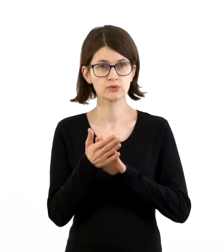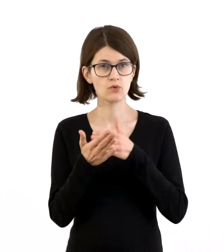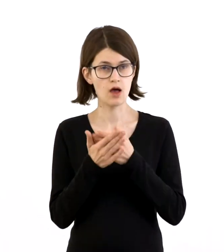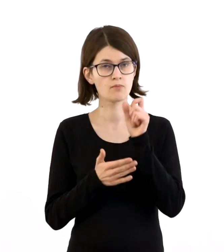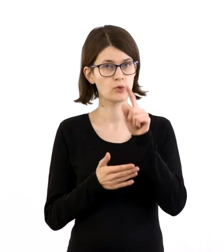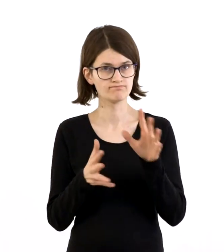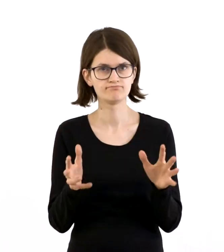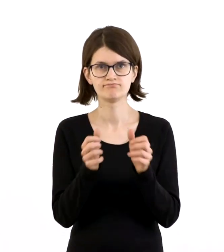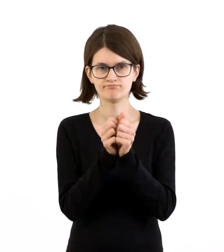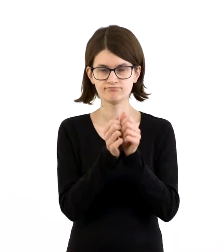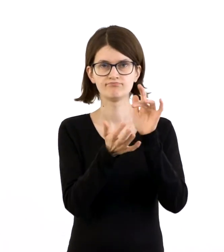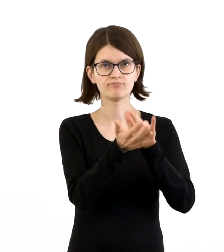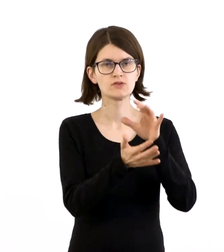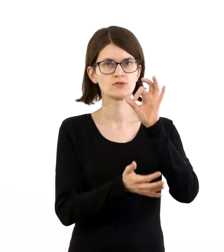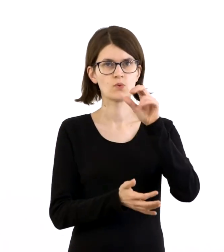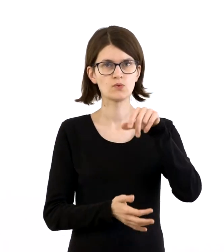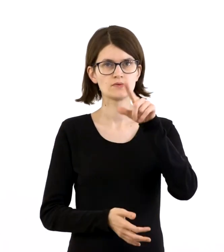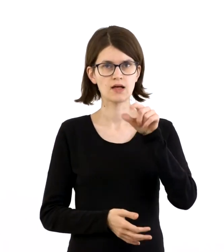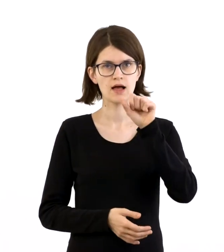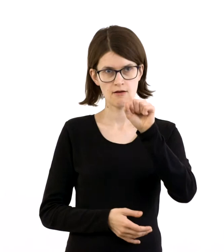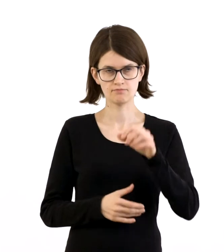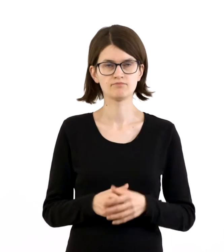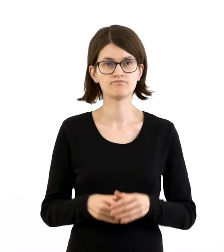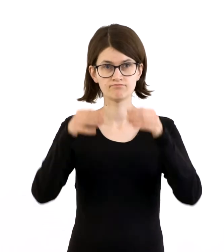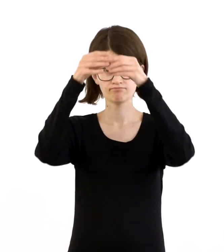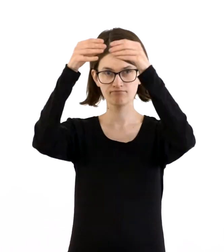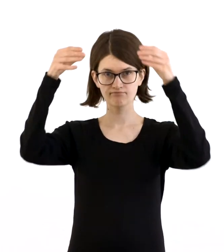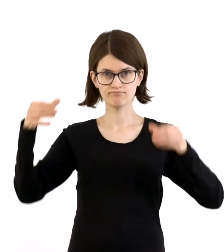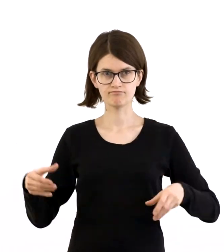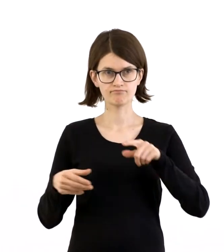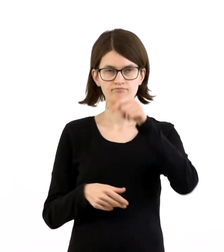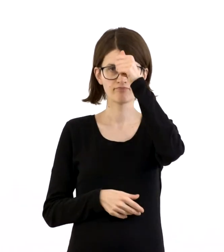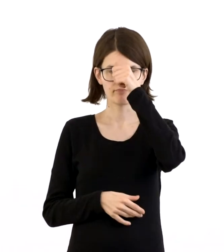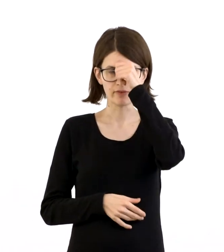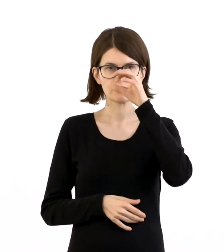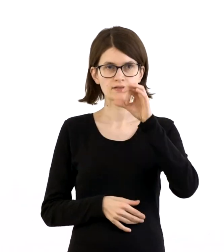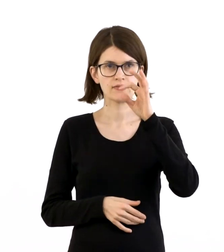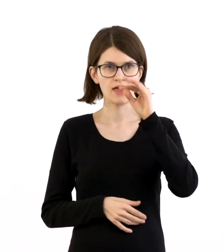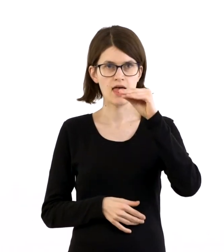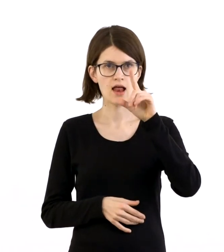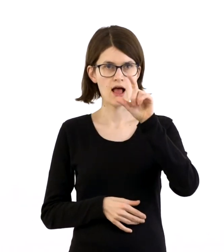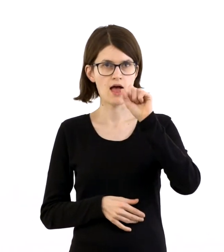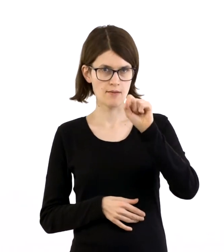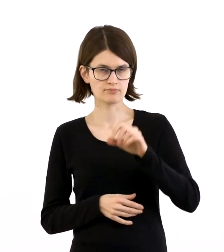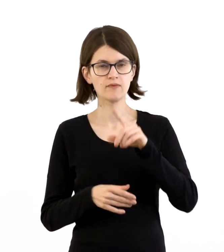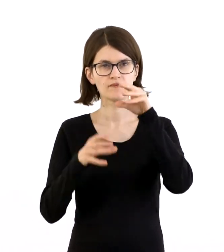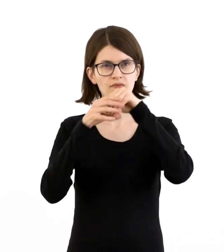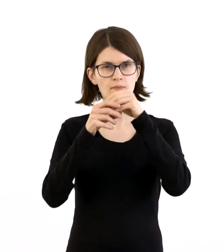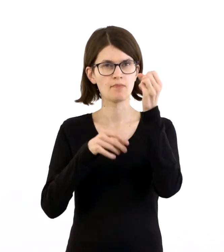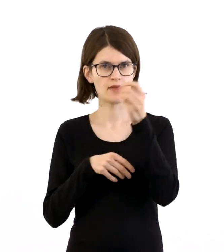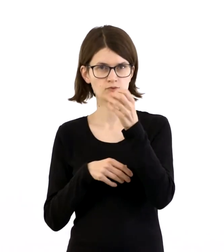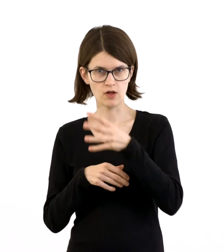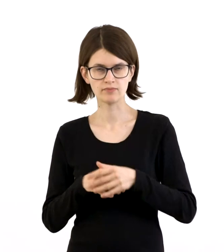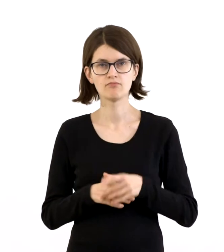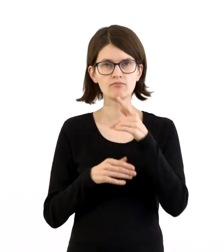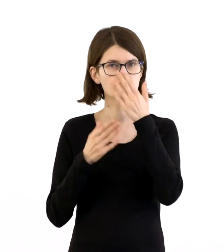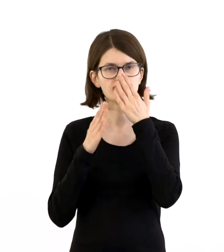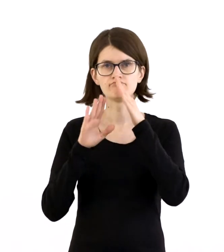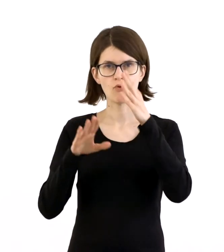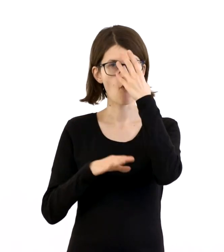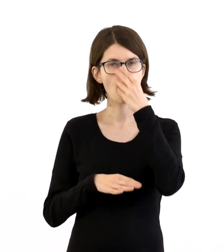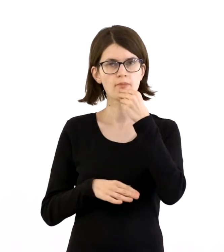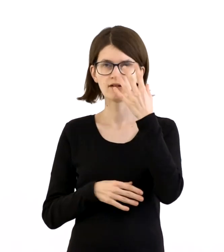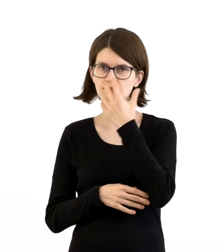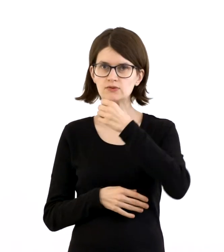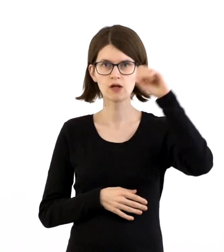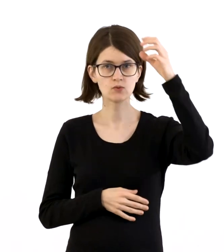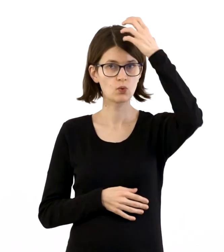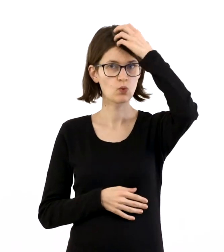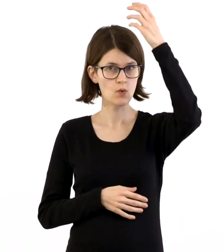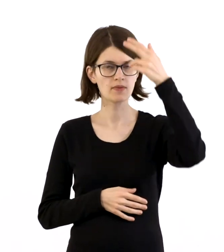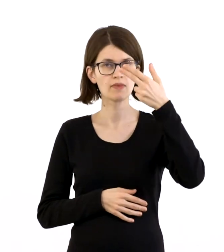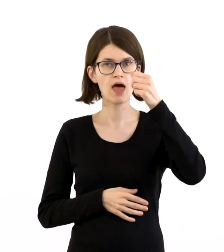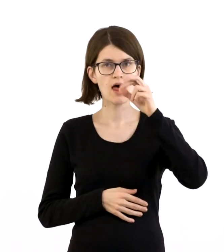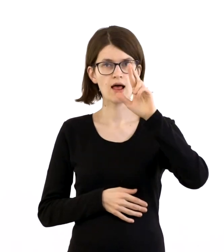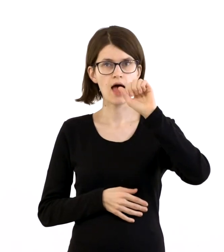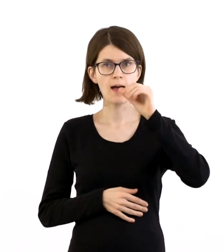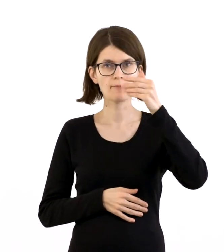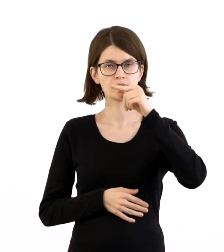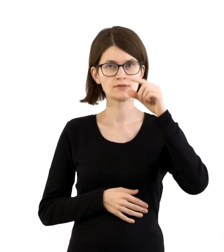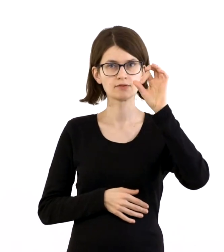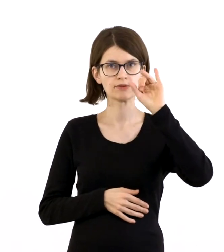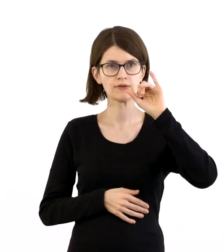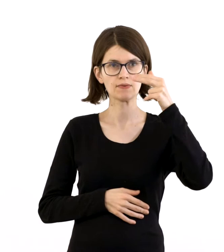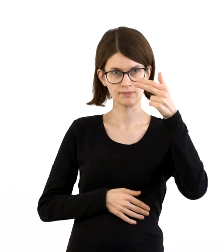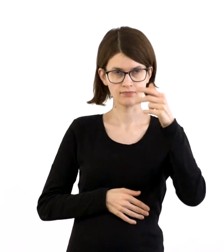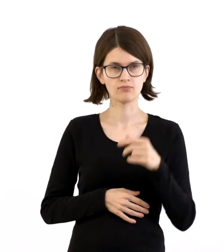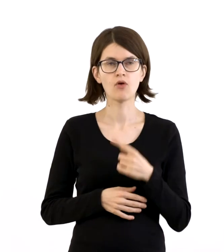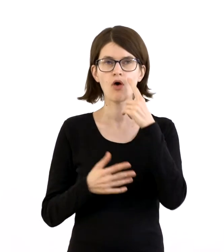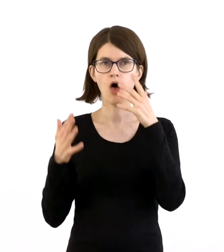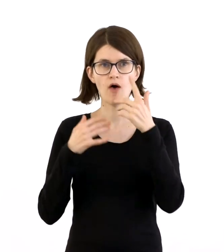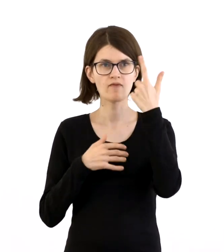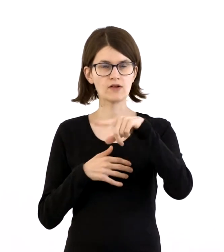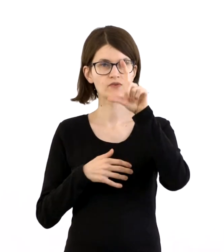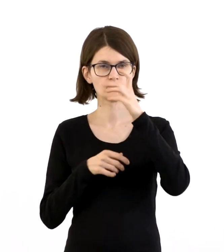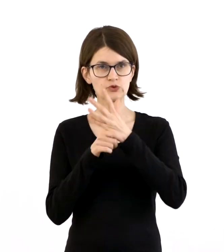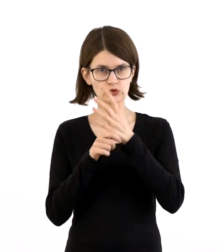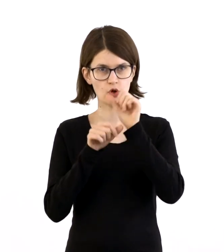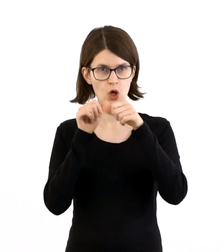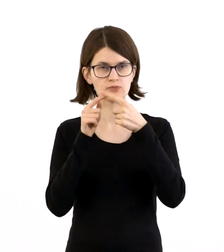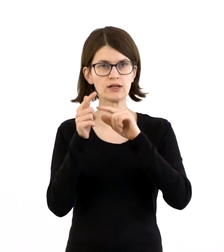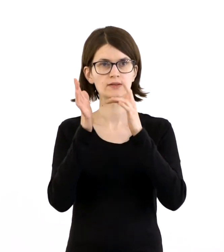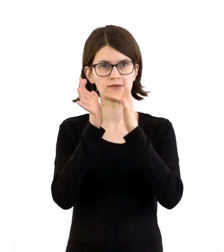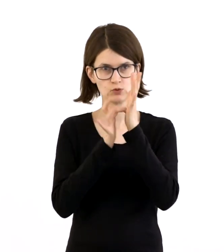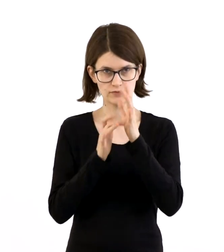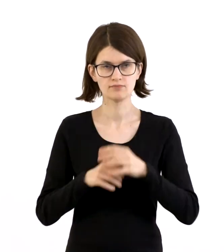Przykładem jest odnaleziona w Suzie stela z piaskowca przedstawiająca zwycięstwo króla Naram-Sina z ok. 2250 r. p.n.e.